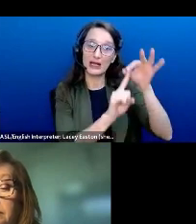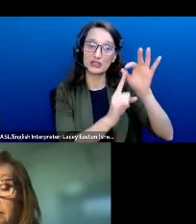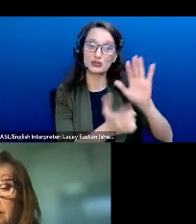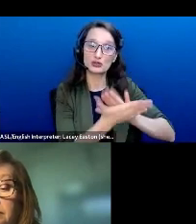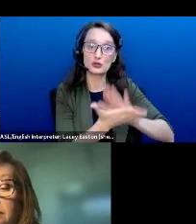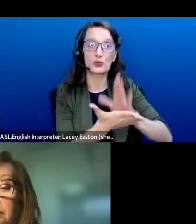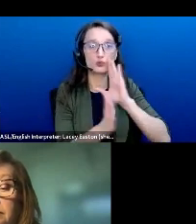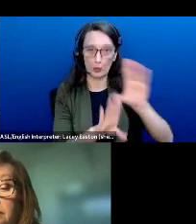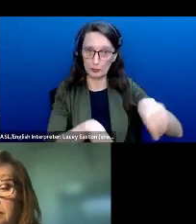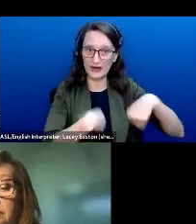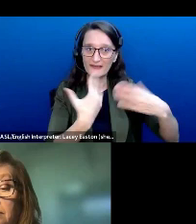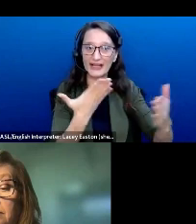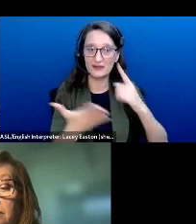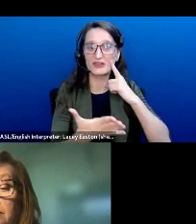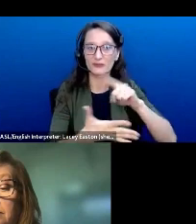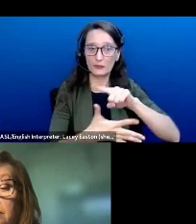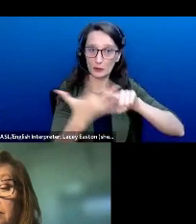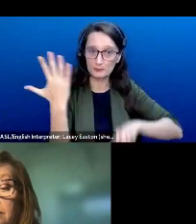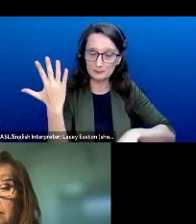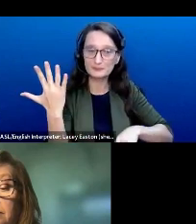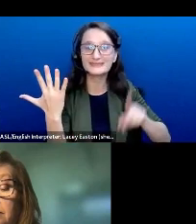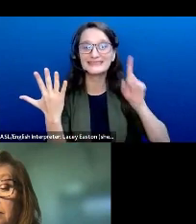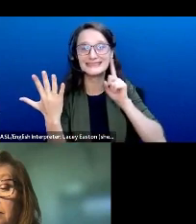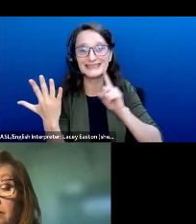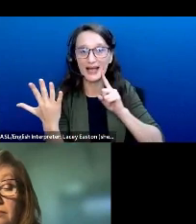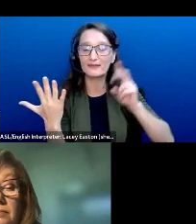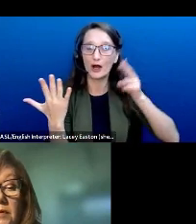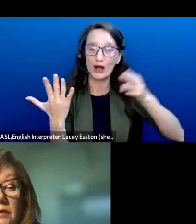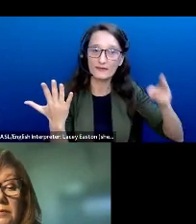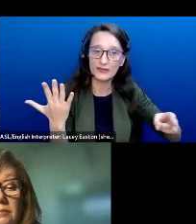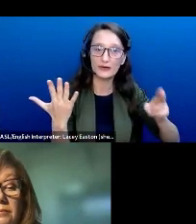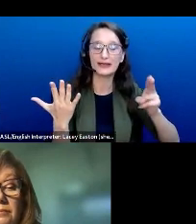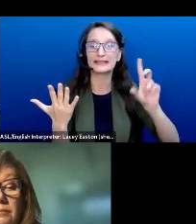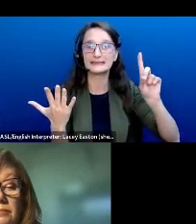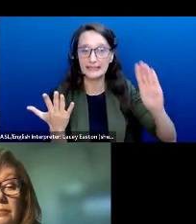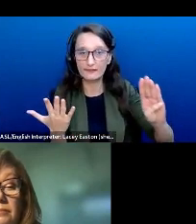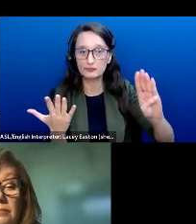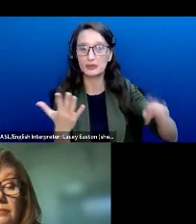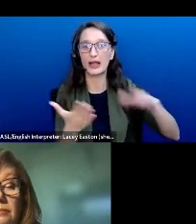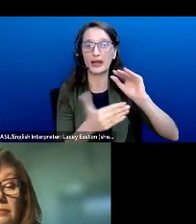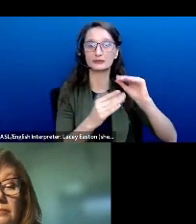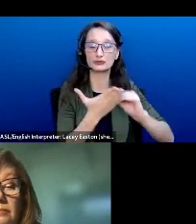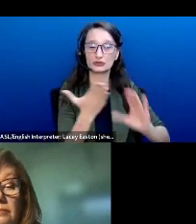con discapacidad visual o sordociegos. Las ubicaciones en California incluyen la Escuela para